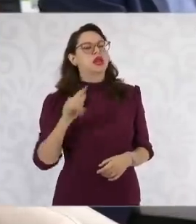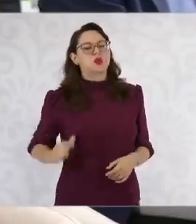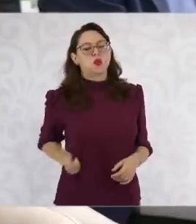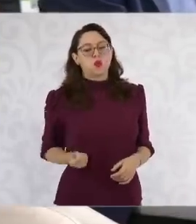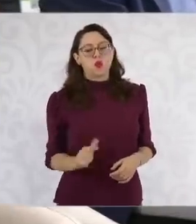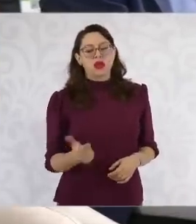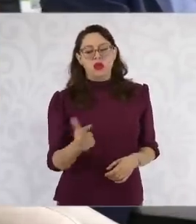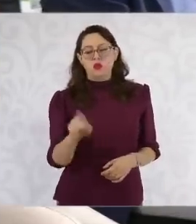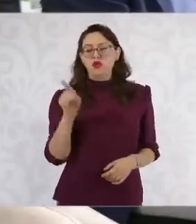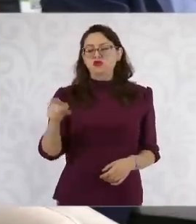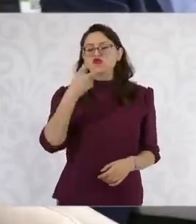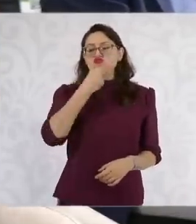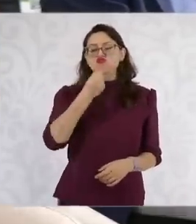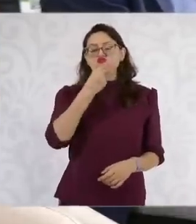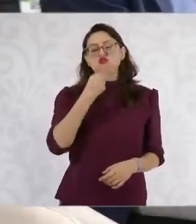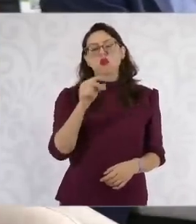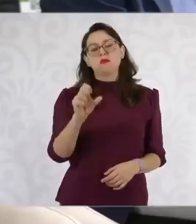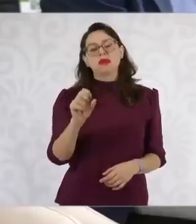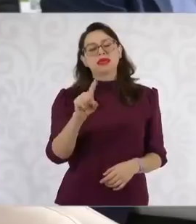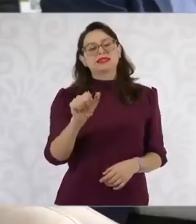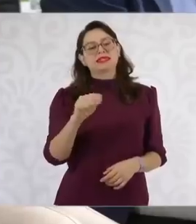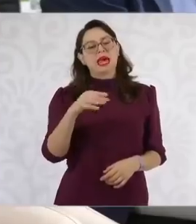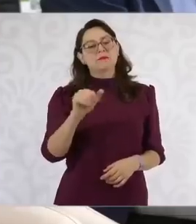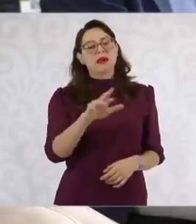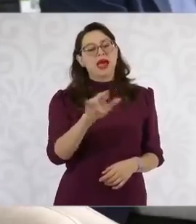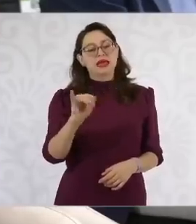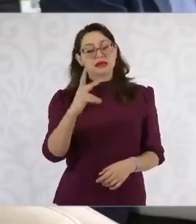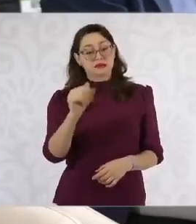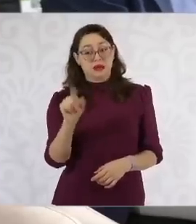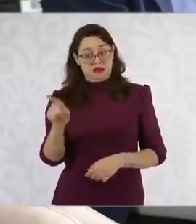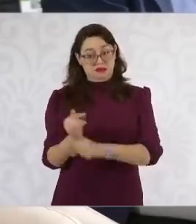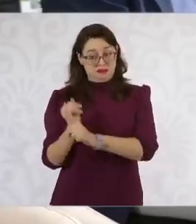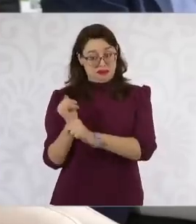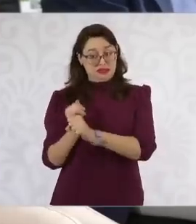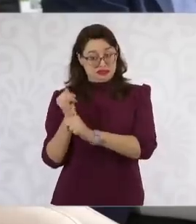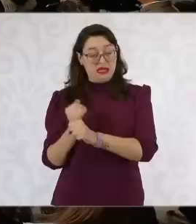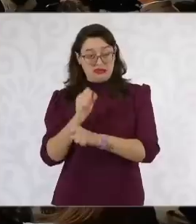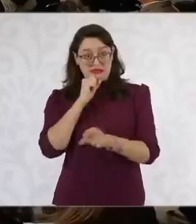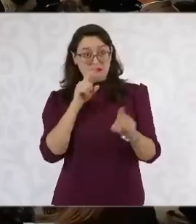va el procedimiento de la investigación también había una carpeta de investigación sobre eso no